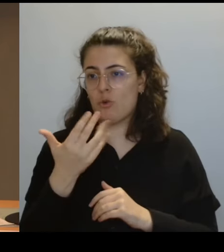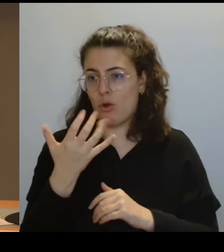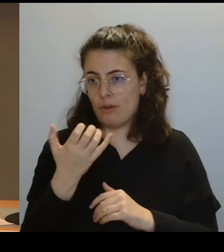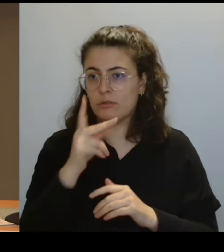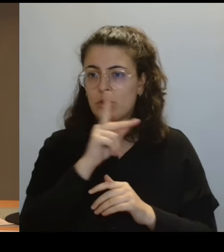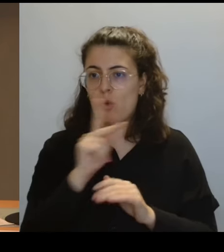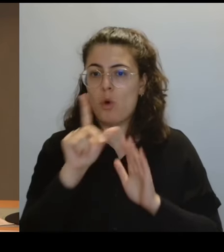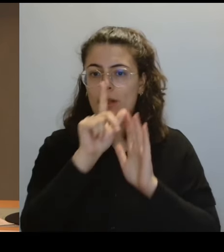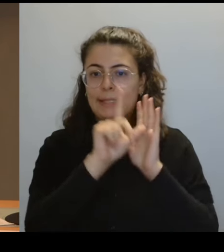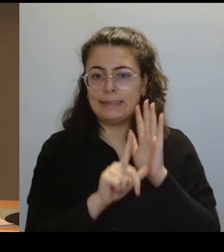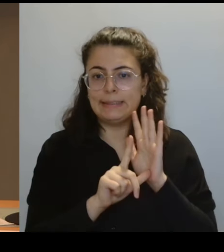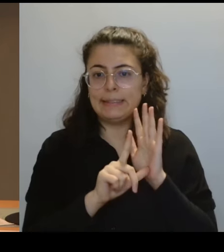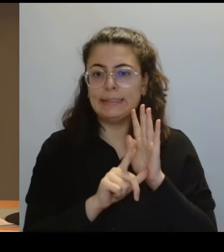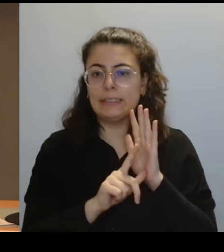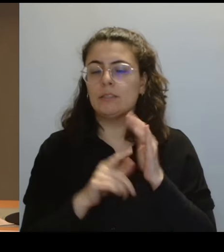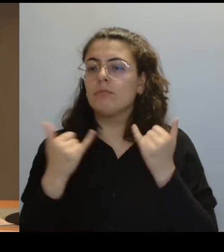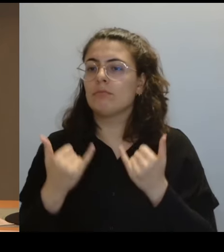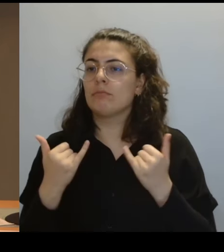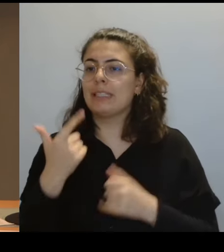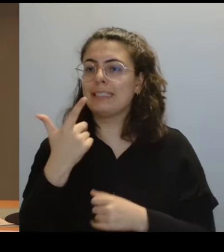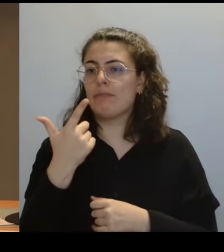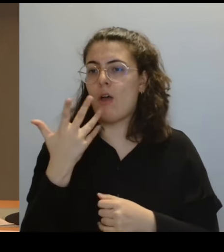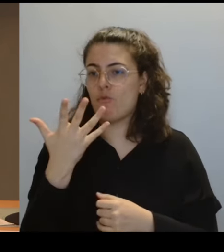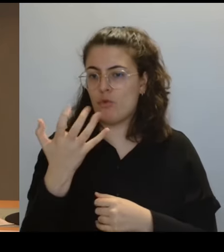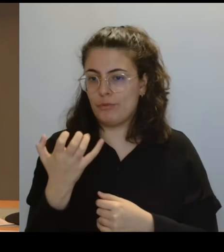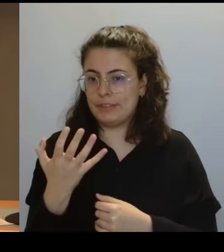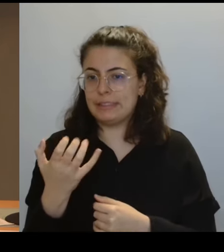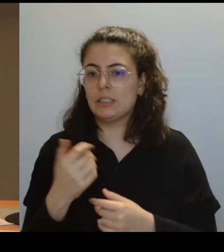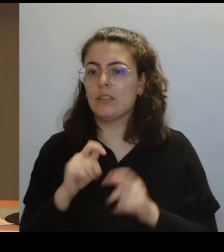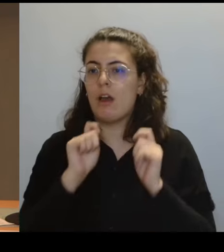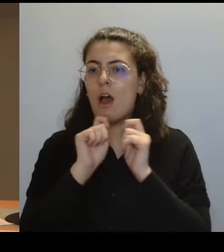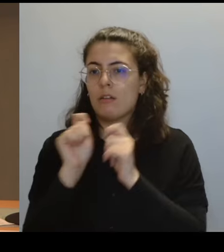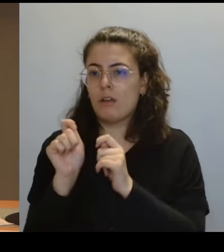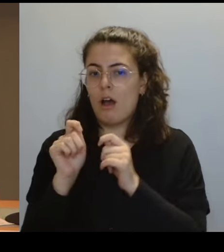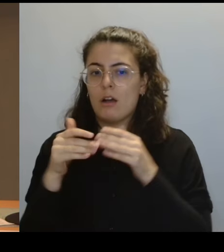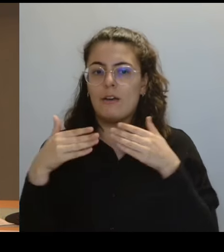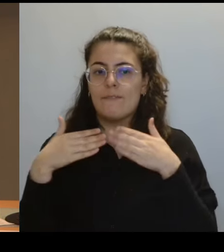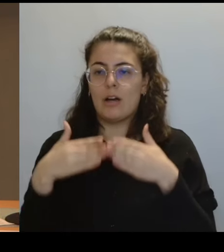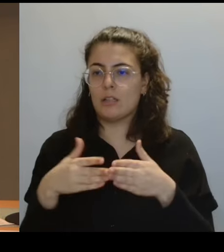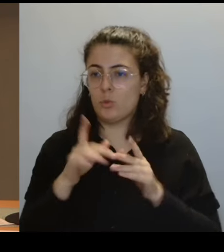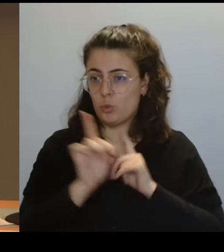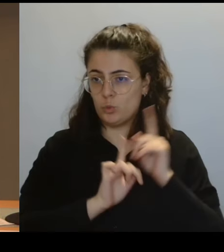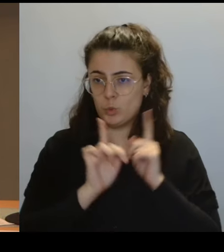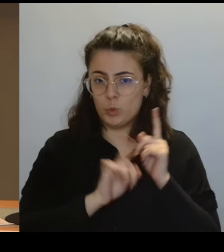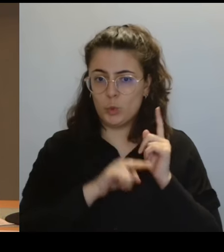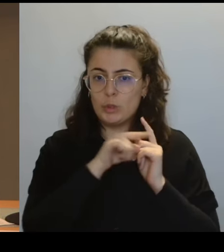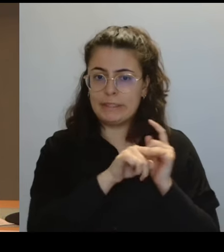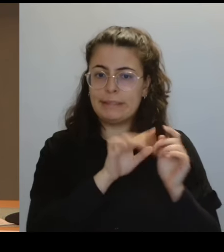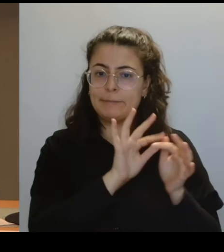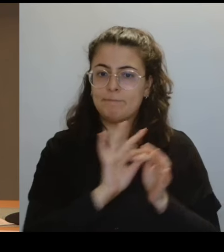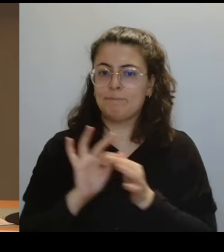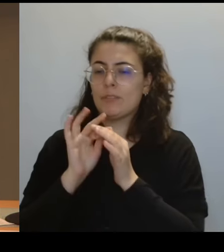Tagesordnungspunkt 52 ein Antrag der Fraktion von Bündnis 90 Die Grünen und Die Linke auf Drucksache 19/1395 Ausstellung des